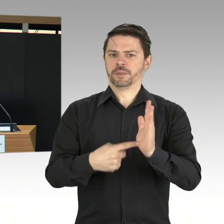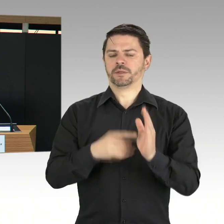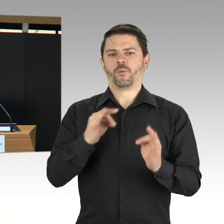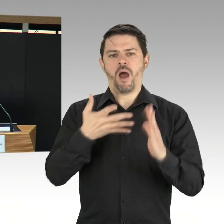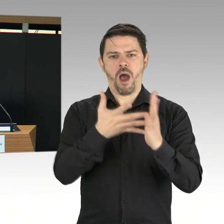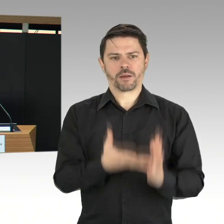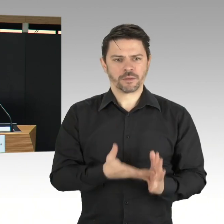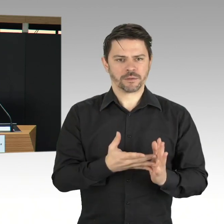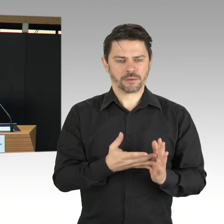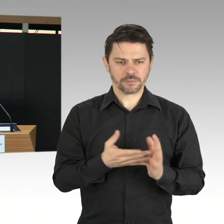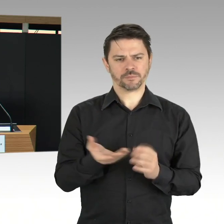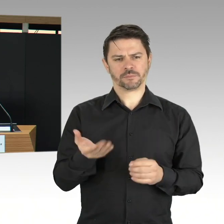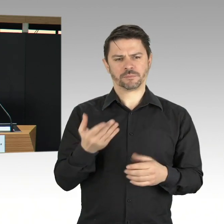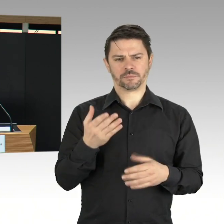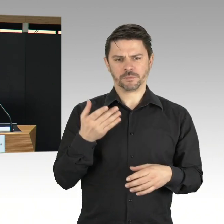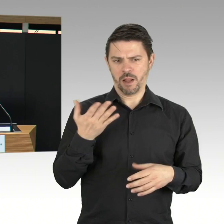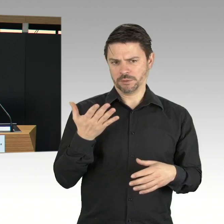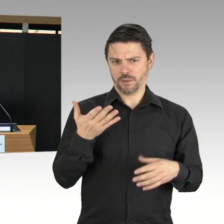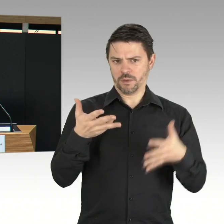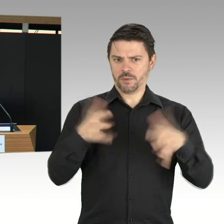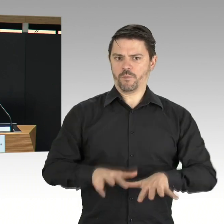für einen Mietendeckel in Berlin geben wird.